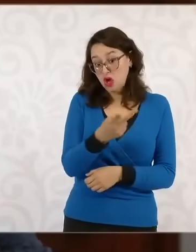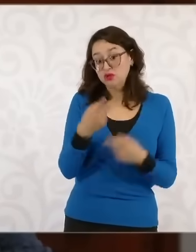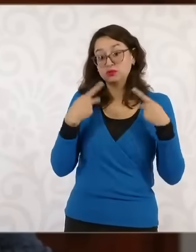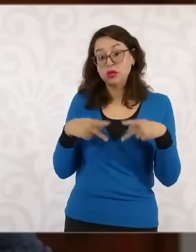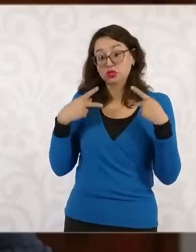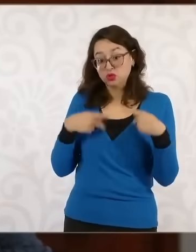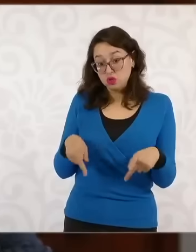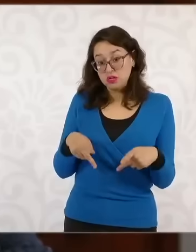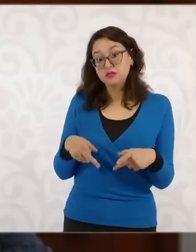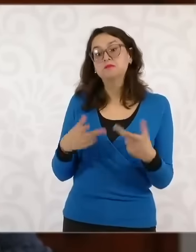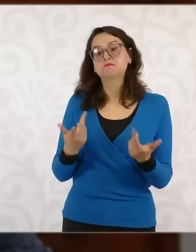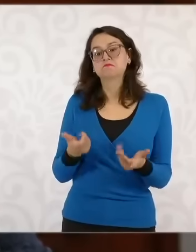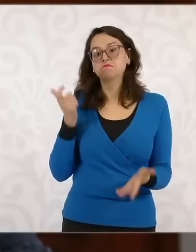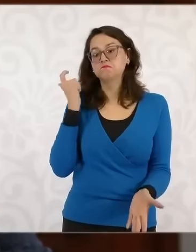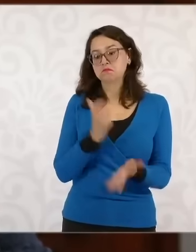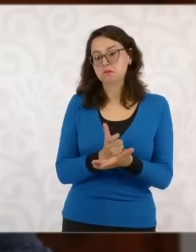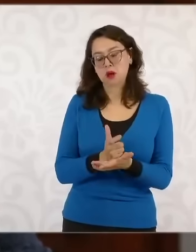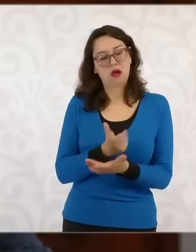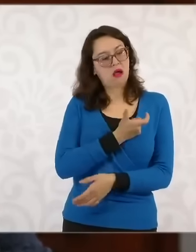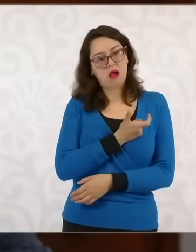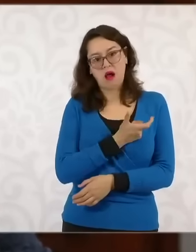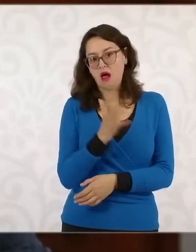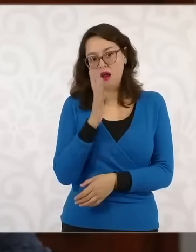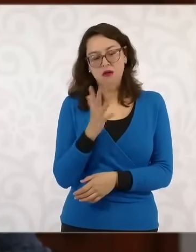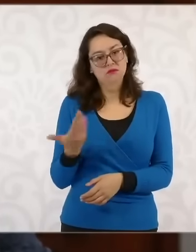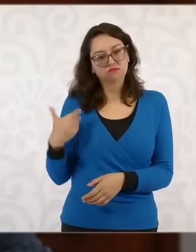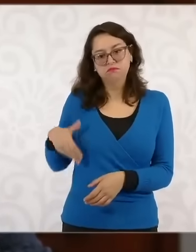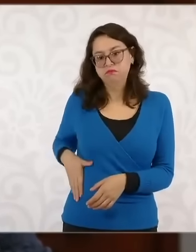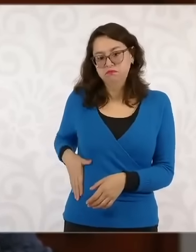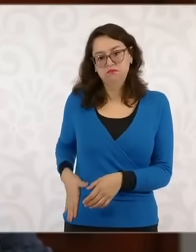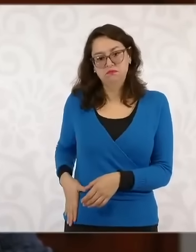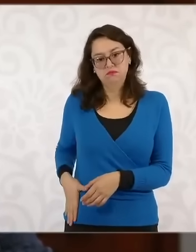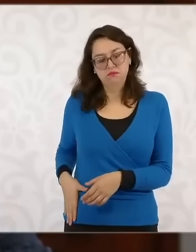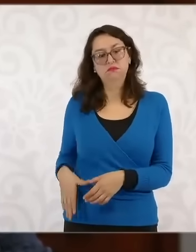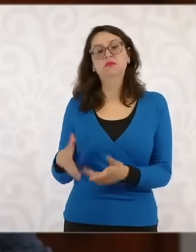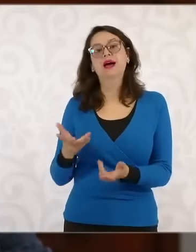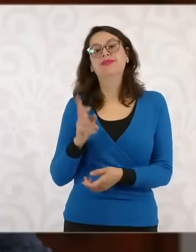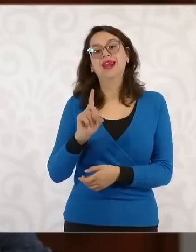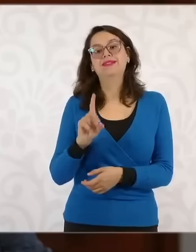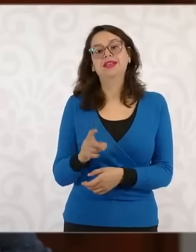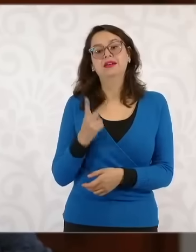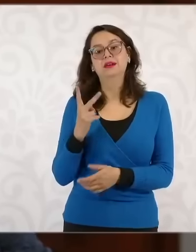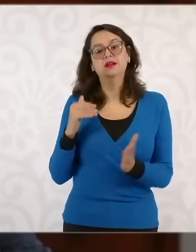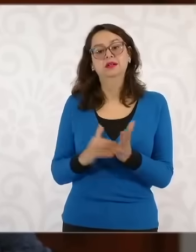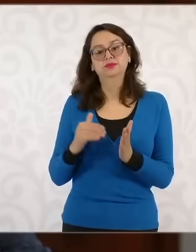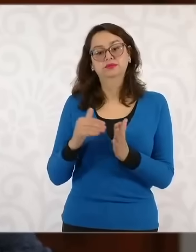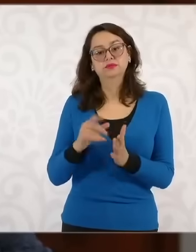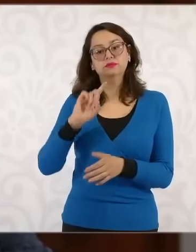pues habrían pagado sobreprecio y además sin autorización eh 32,000000 para beneficio de una